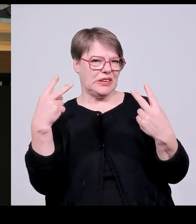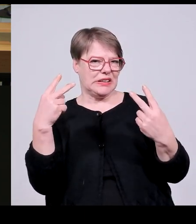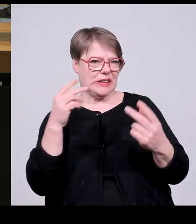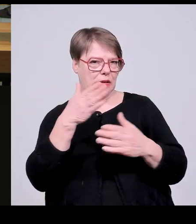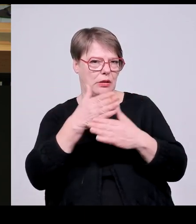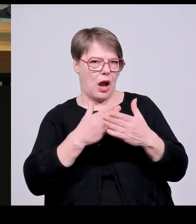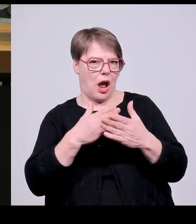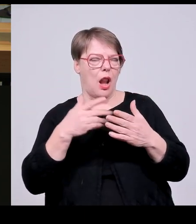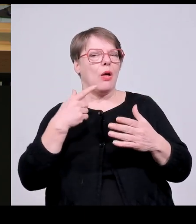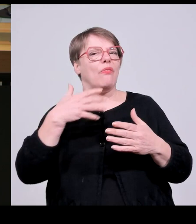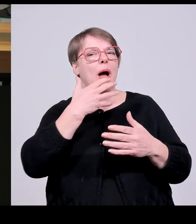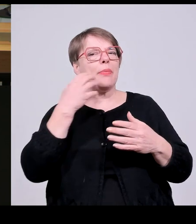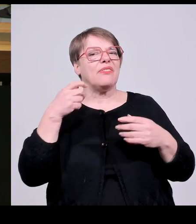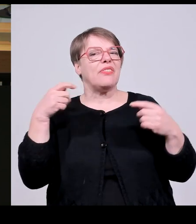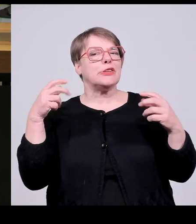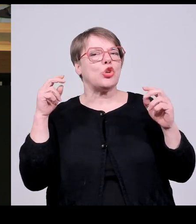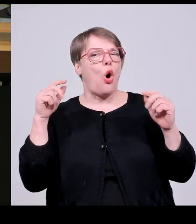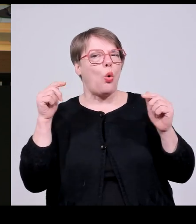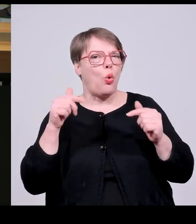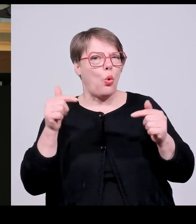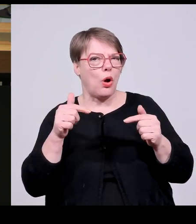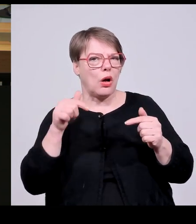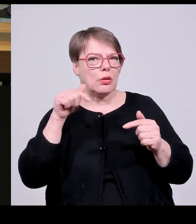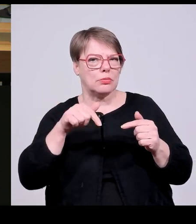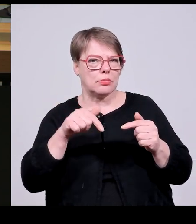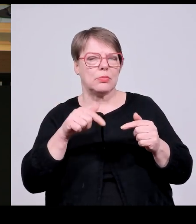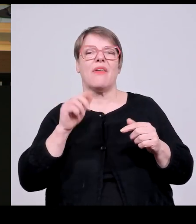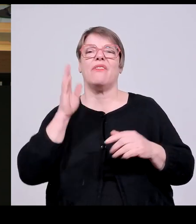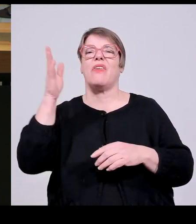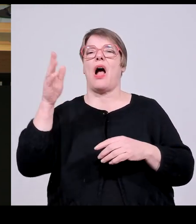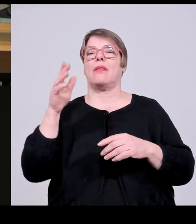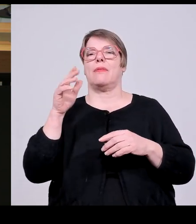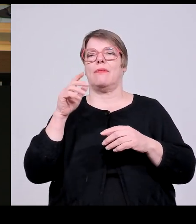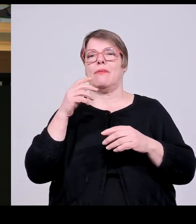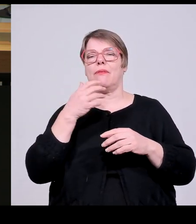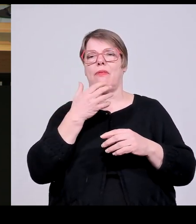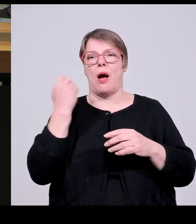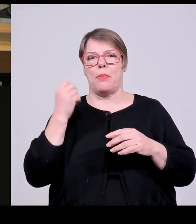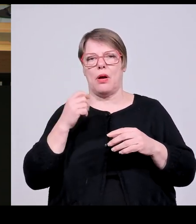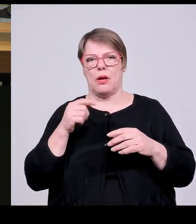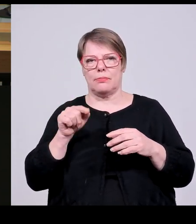Wärme-Verlusten der Wärmerückgewinnung oder ineffizienten Verteilung doch innovative Netze